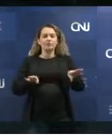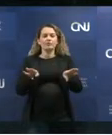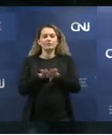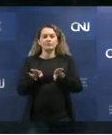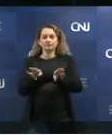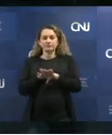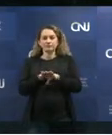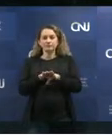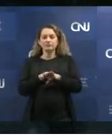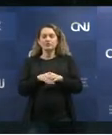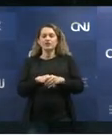relatora.